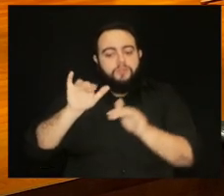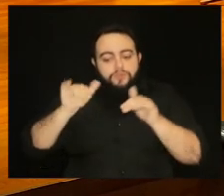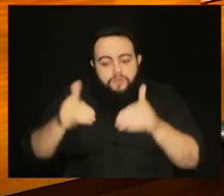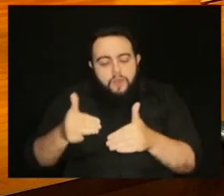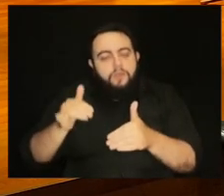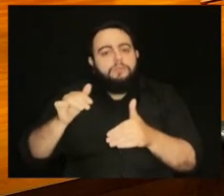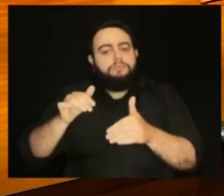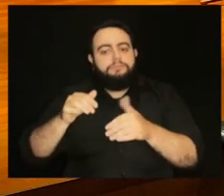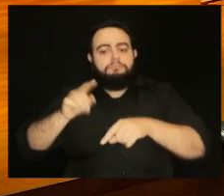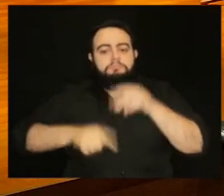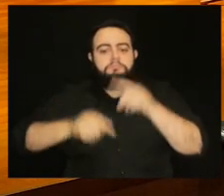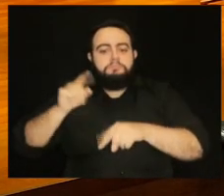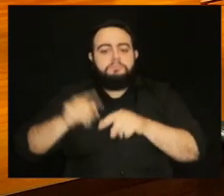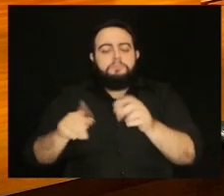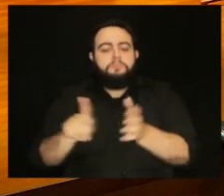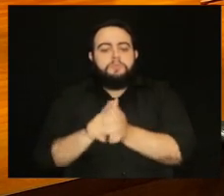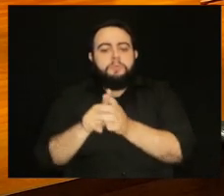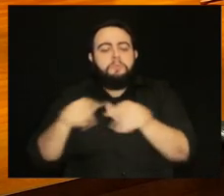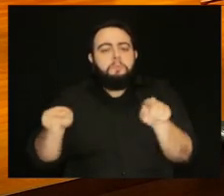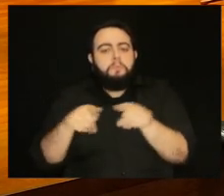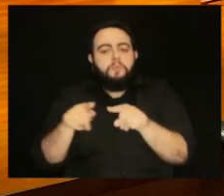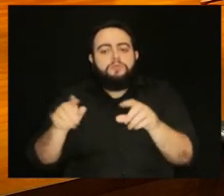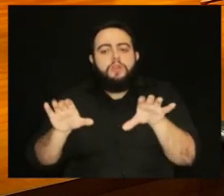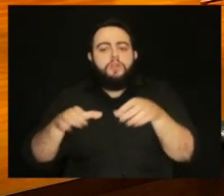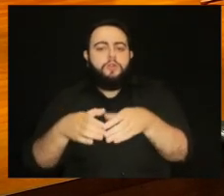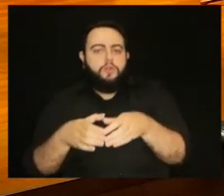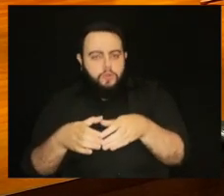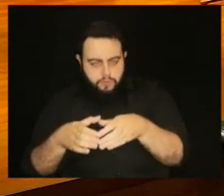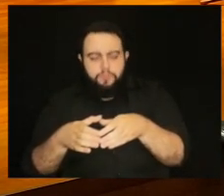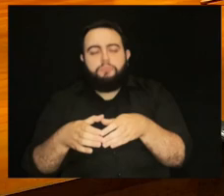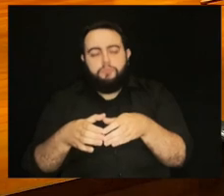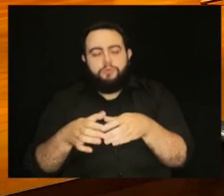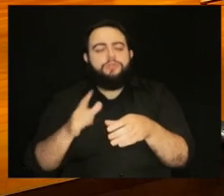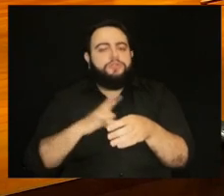orquestras só de mulheres e orquestras mistas também de estudantes que tocavam basicamente